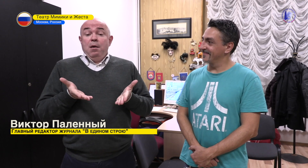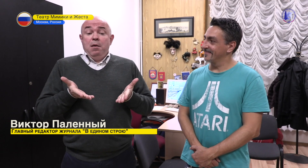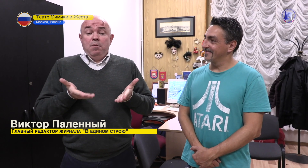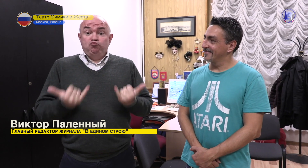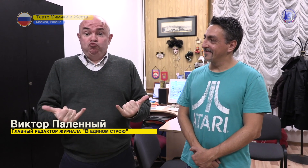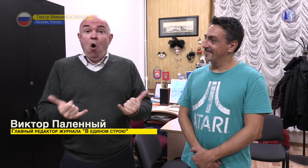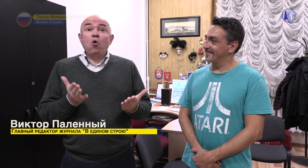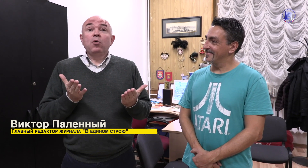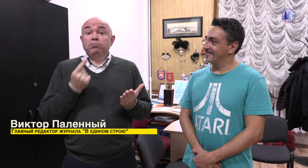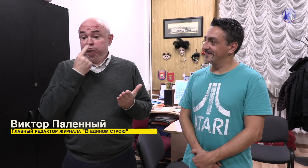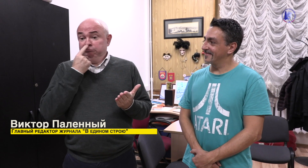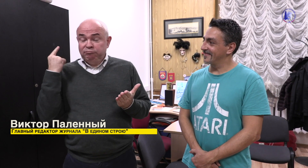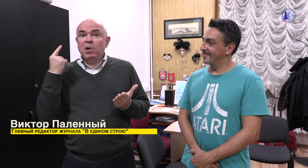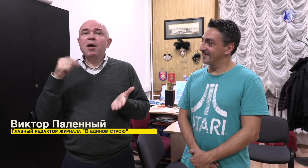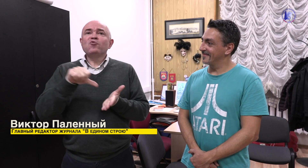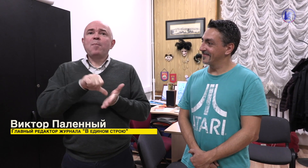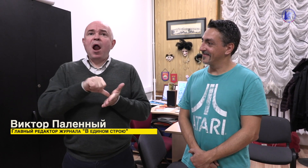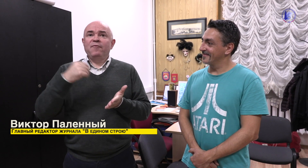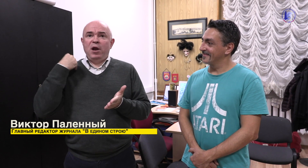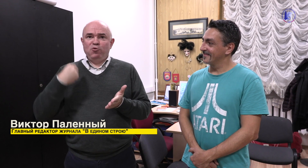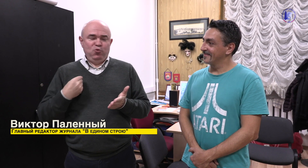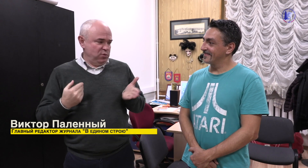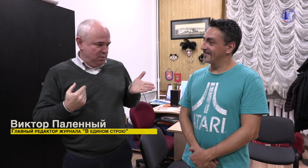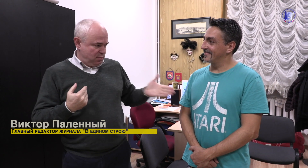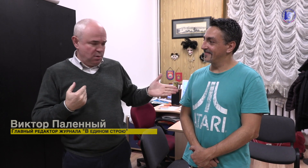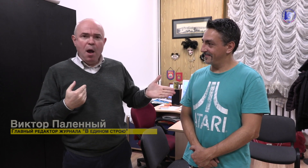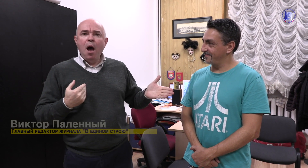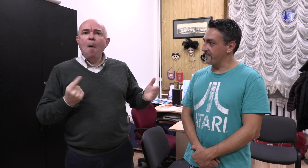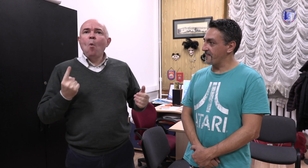Только что выступал француз